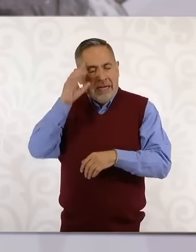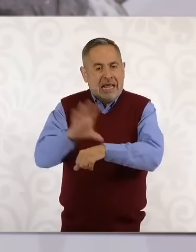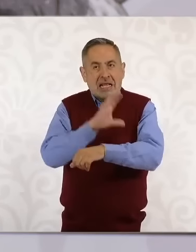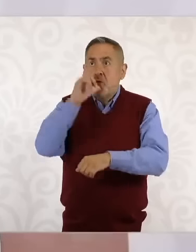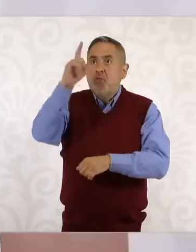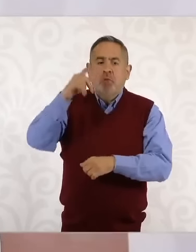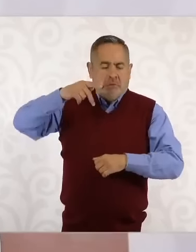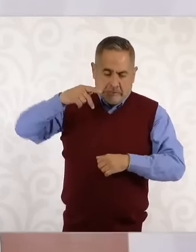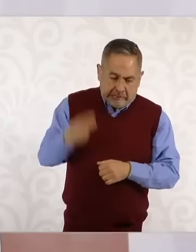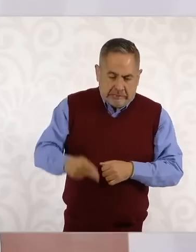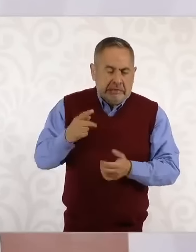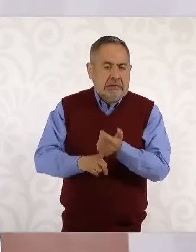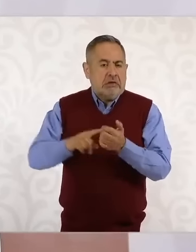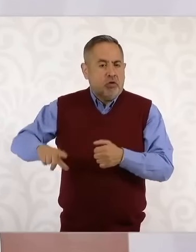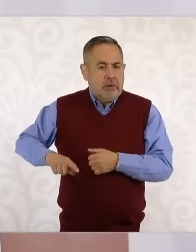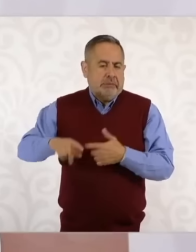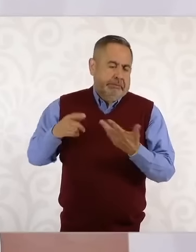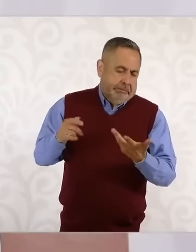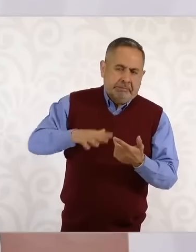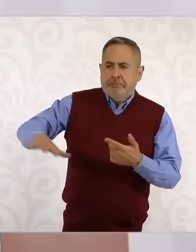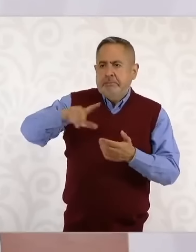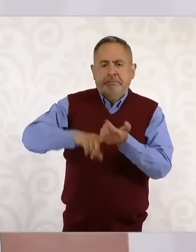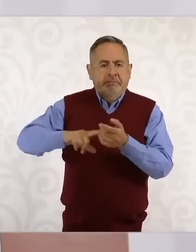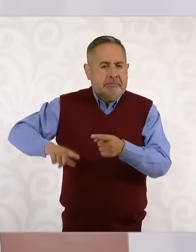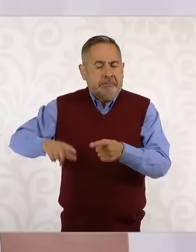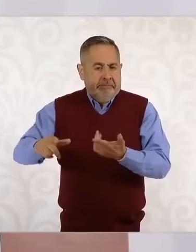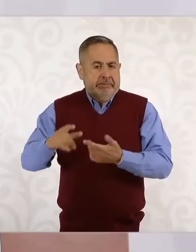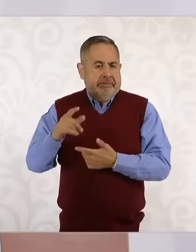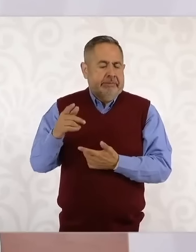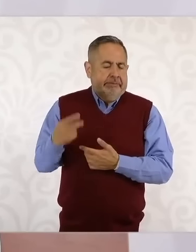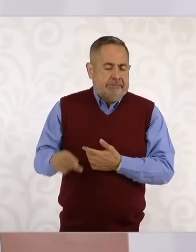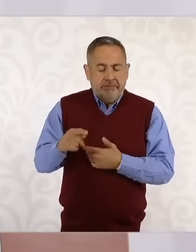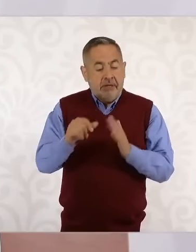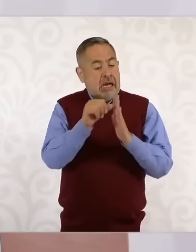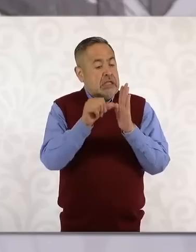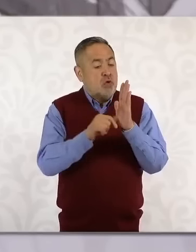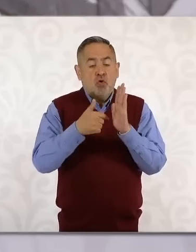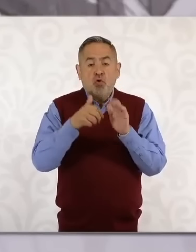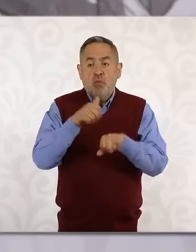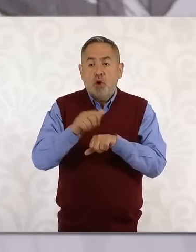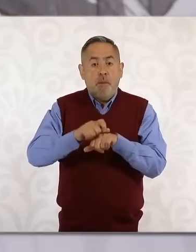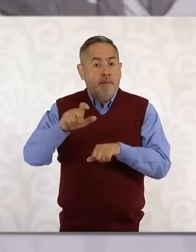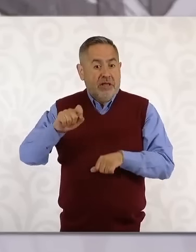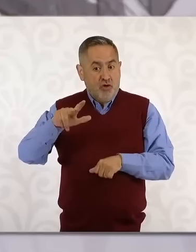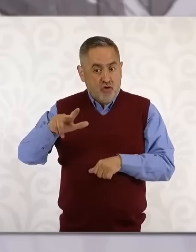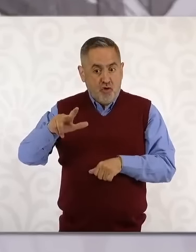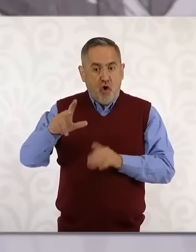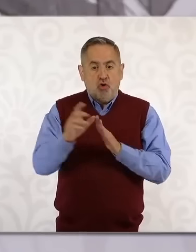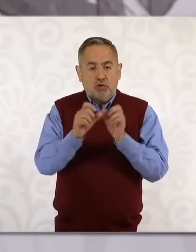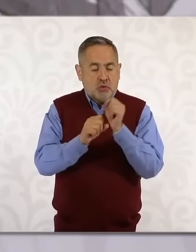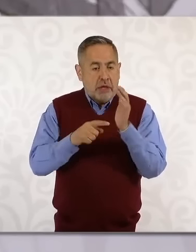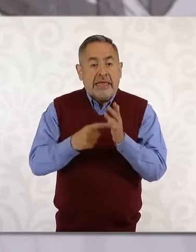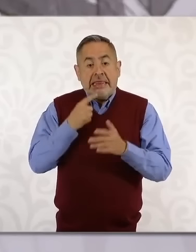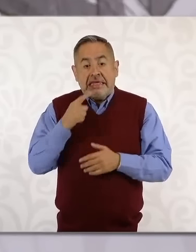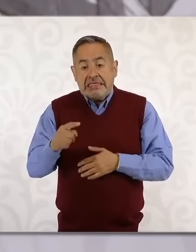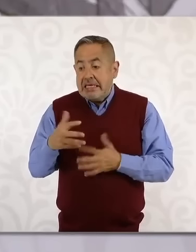al Estado." Y en el artículo 28 de la Constitución decía, "Las empresas del Estado no son